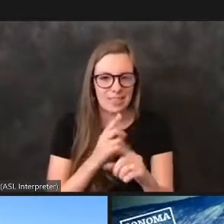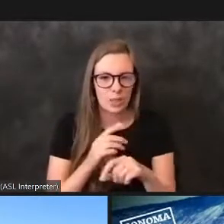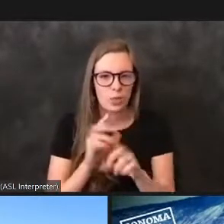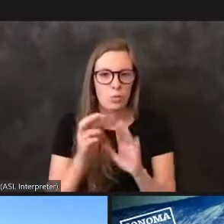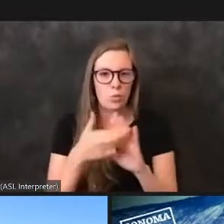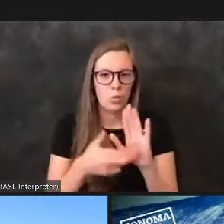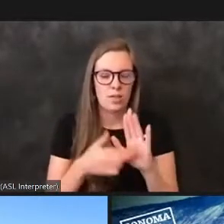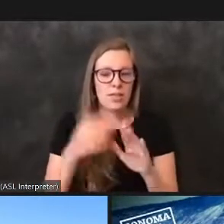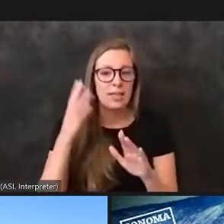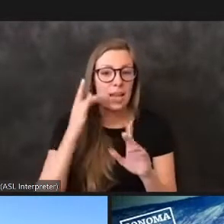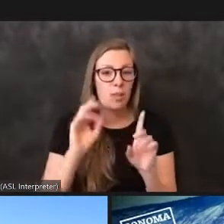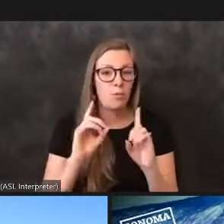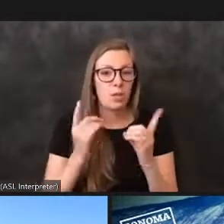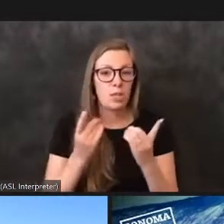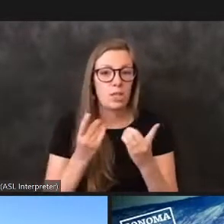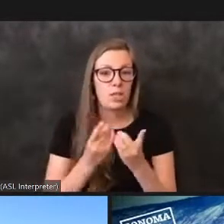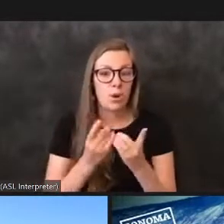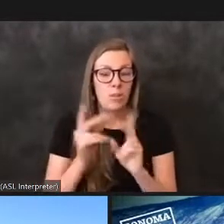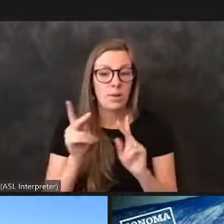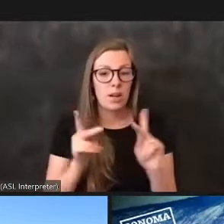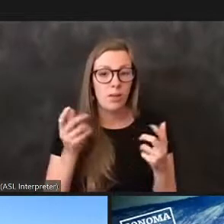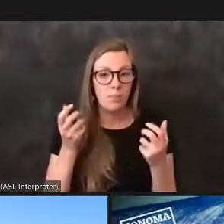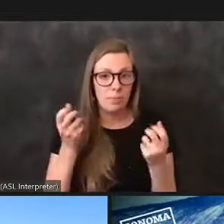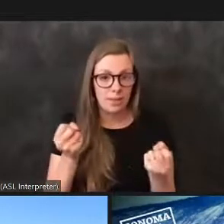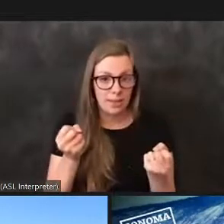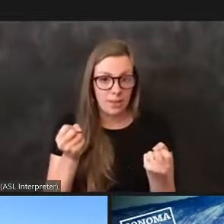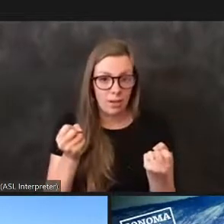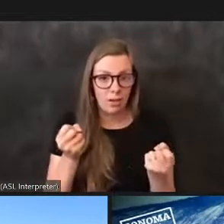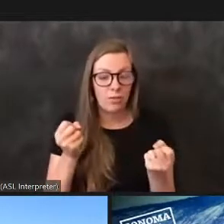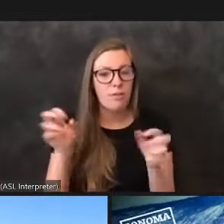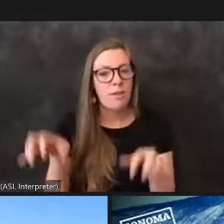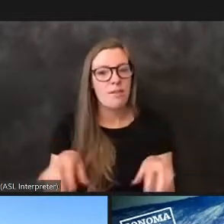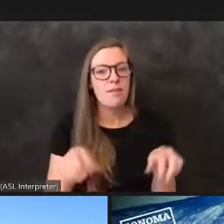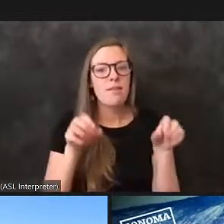Escuelas Departamento de Salud Pública de California ha optado por la recomendación